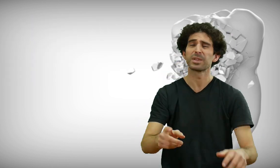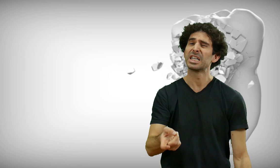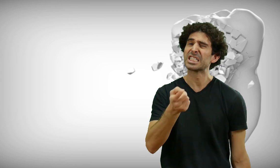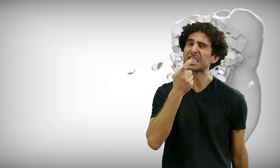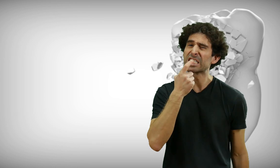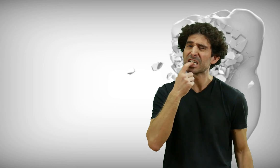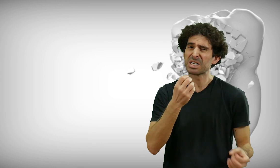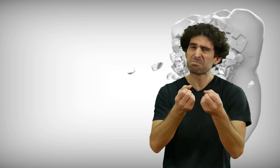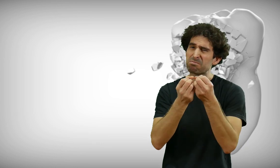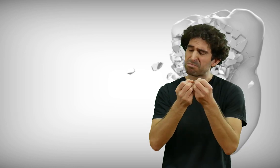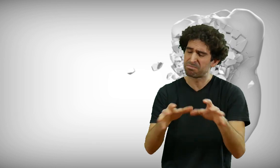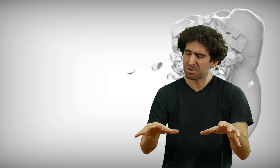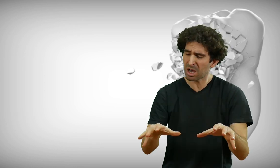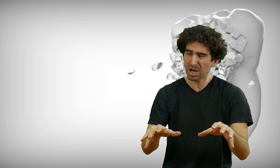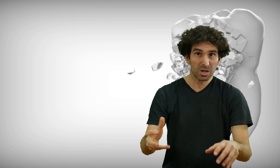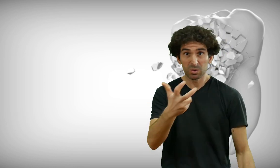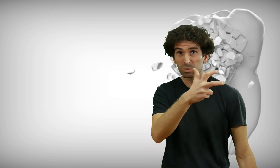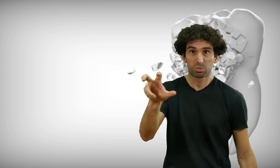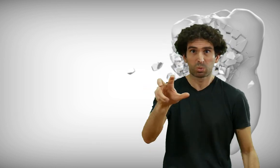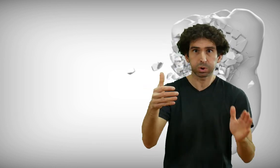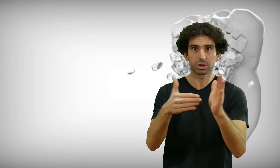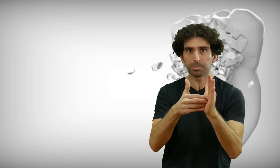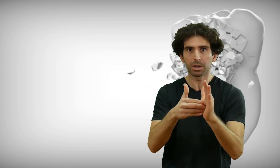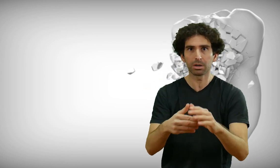perd 300.000 dents !